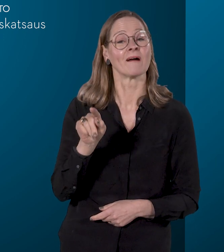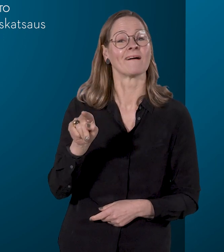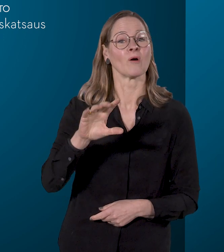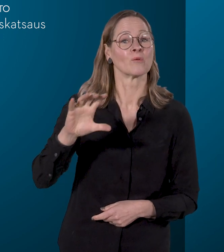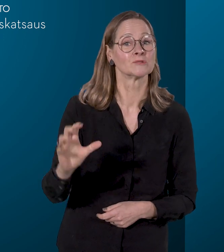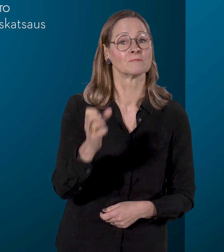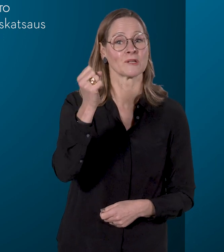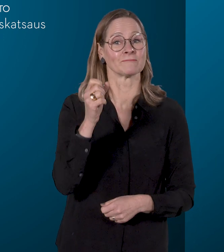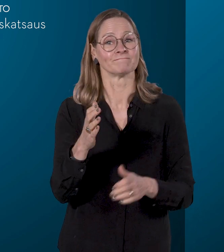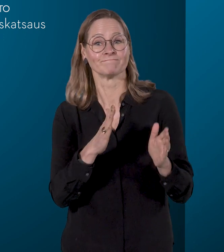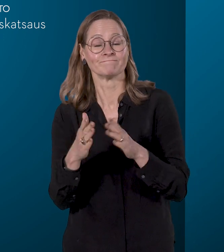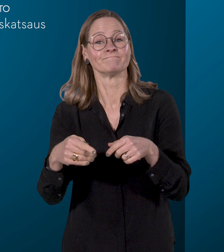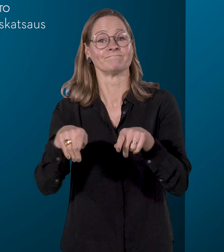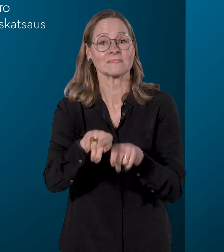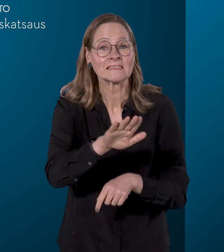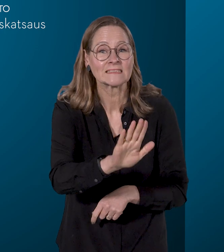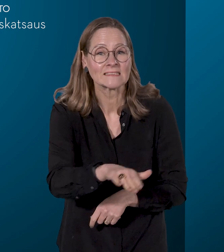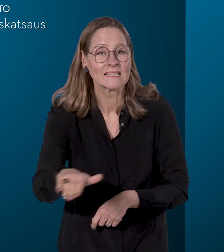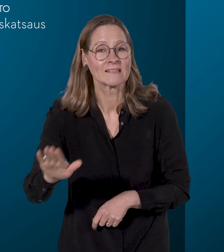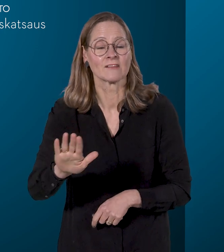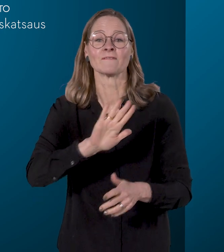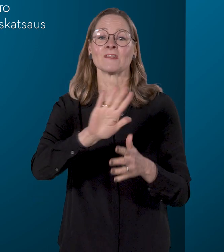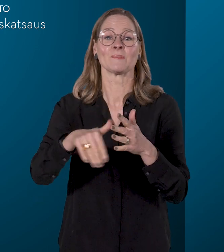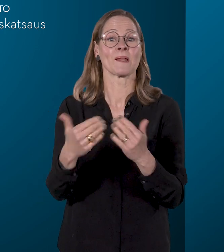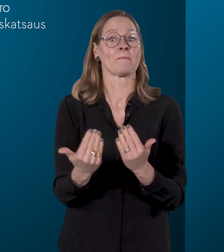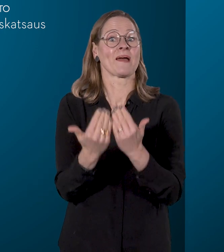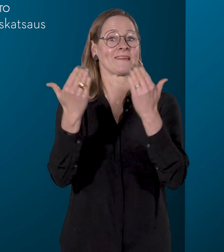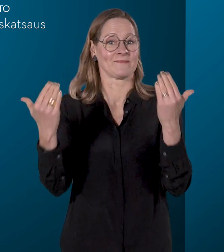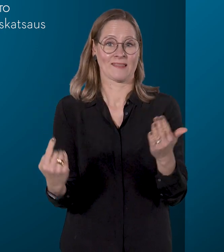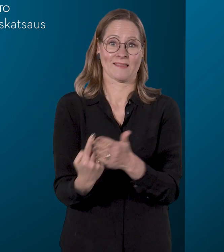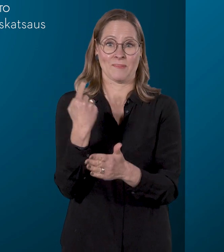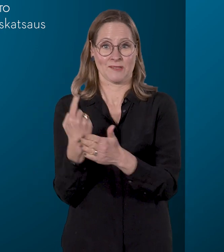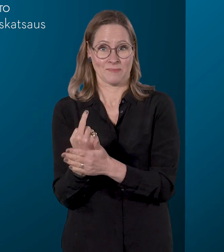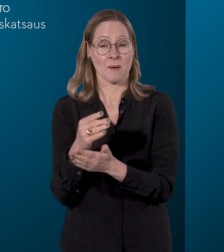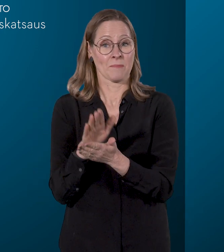Ursa Minorin toteuttamassa Skidien viittomakielen päivä -tapahtumassa -